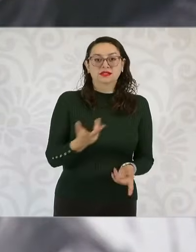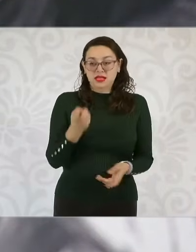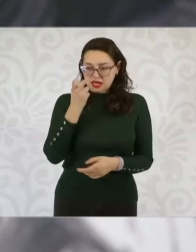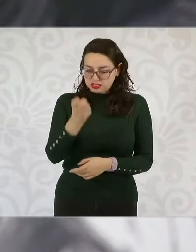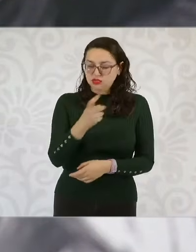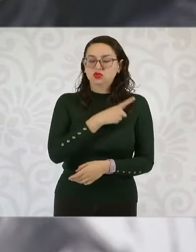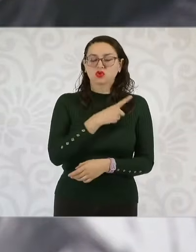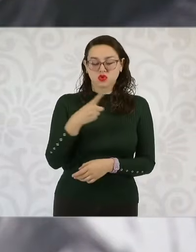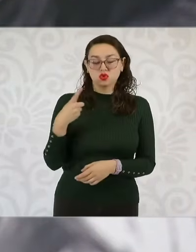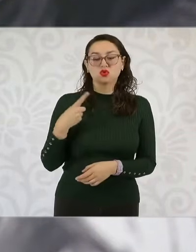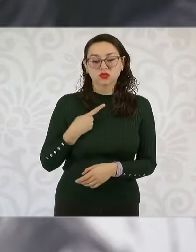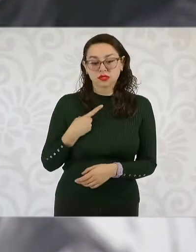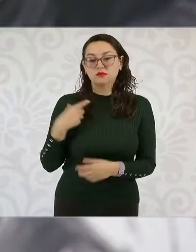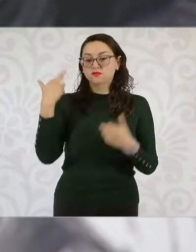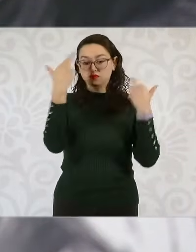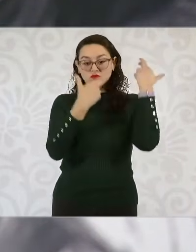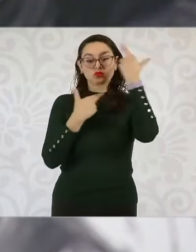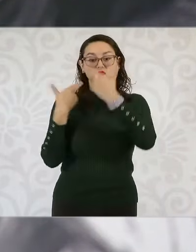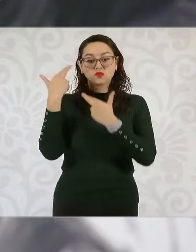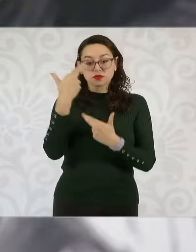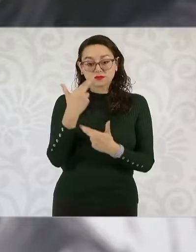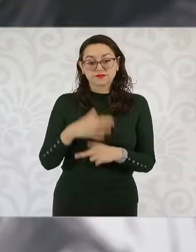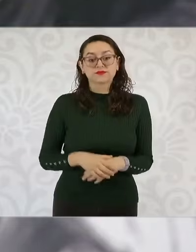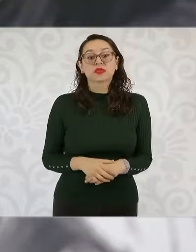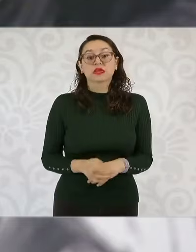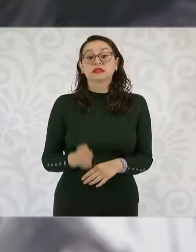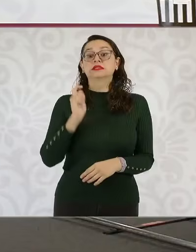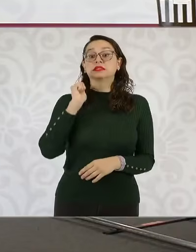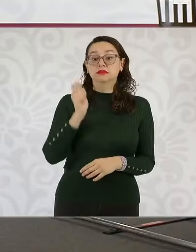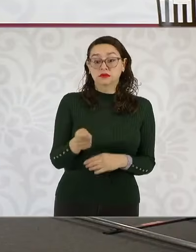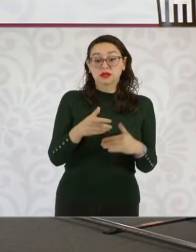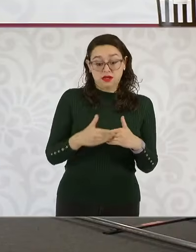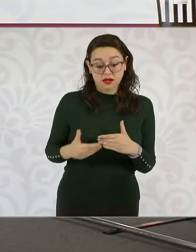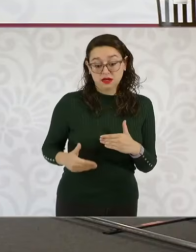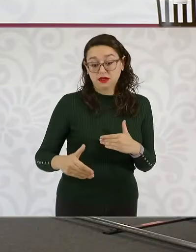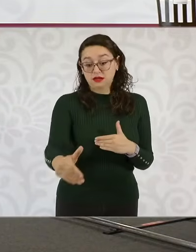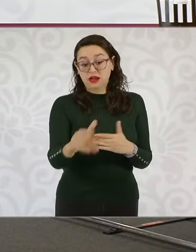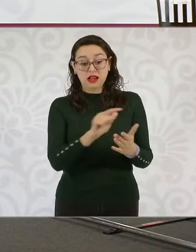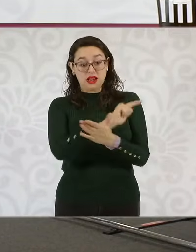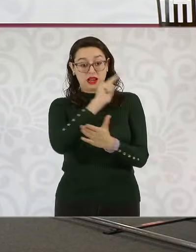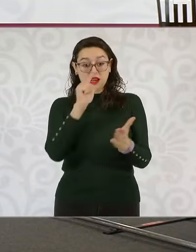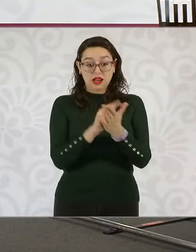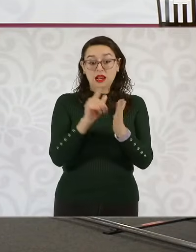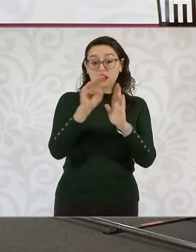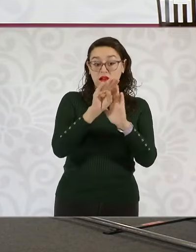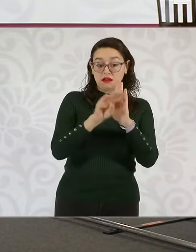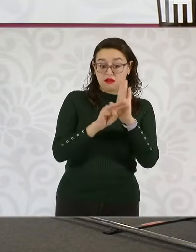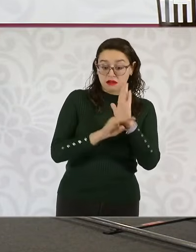es decir tendremos un marco legal que permita una administración más eficiente para realizar